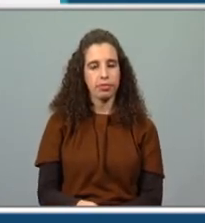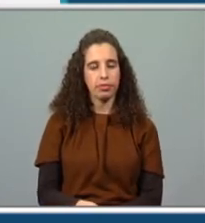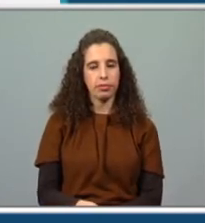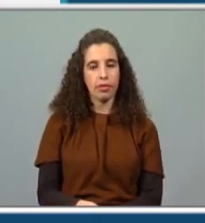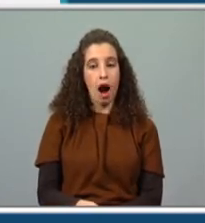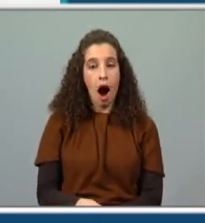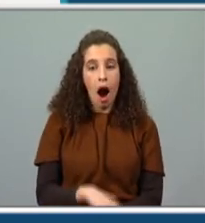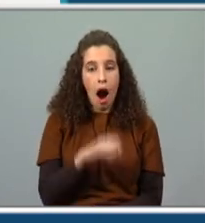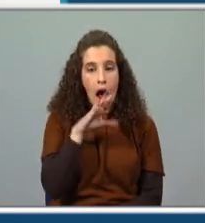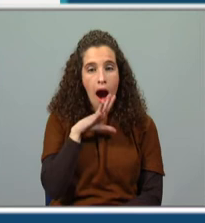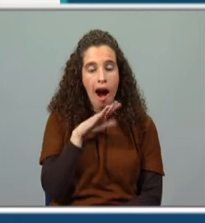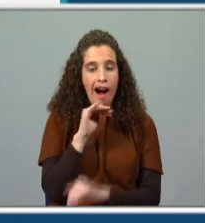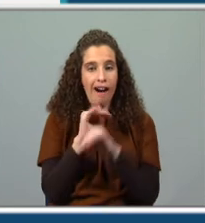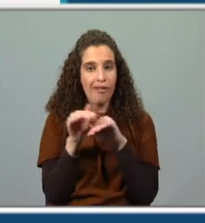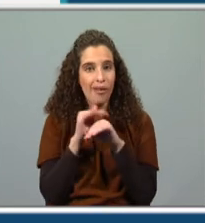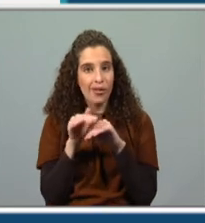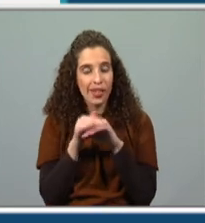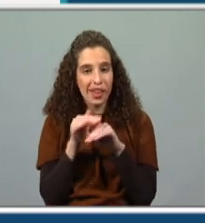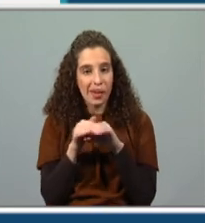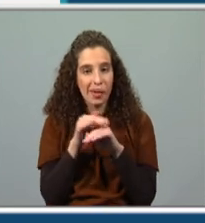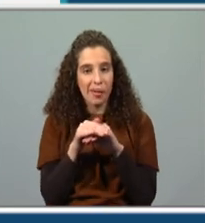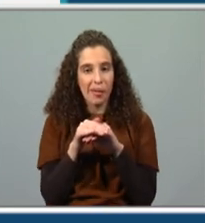que fofinho 真可愛